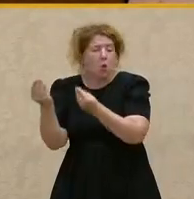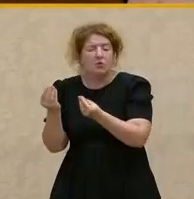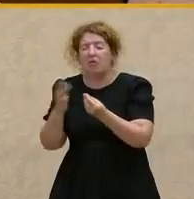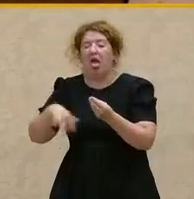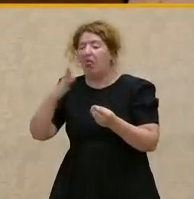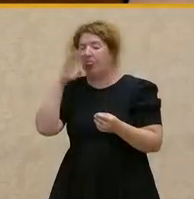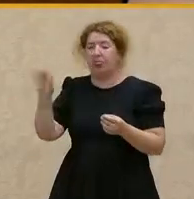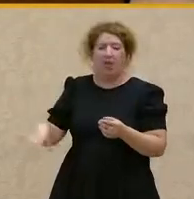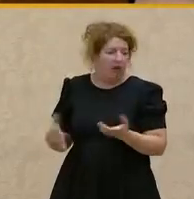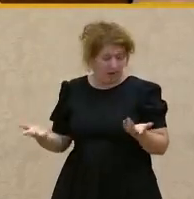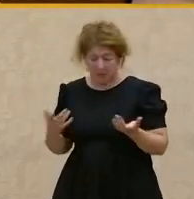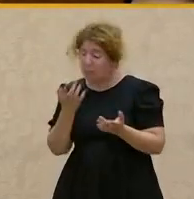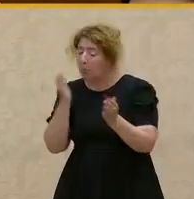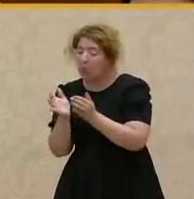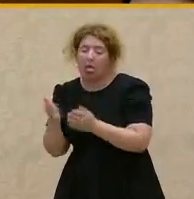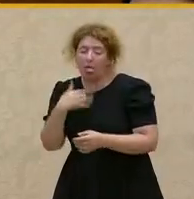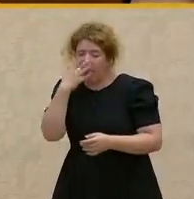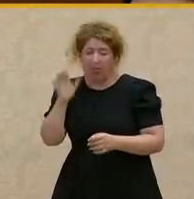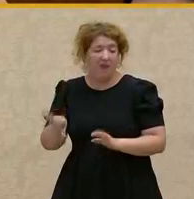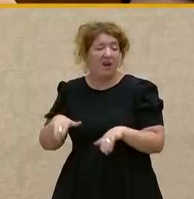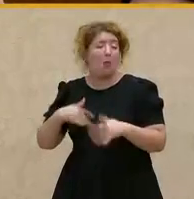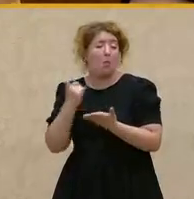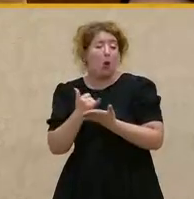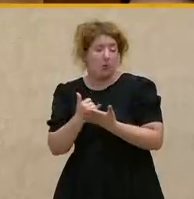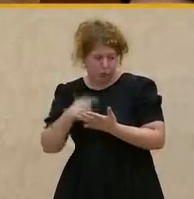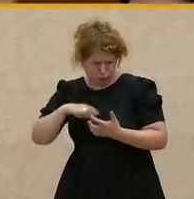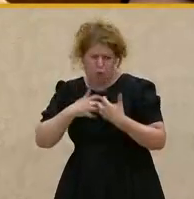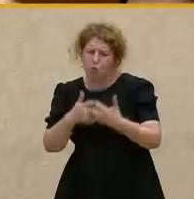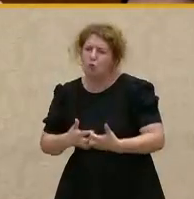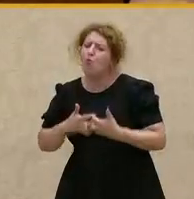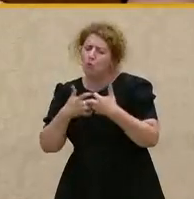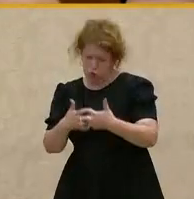insistir y por tanto se quedó en piloto. Seguiremos luchando, y para eso estamos.